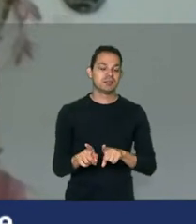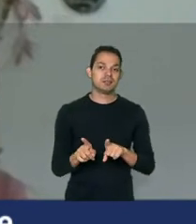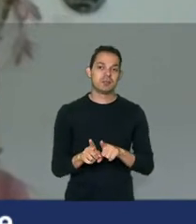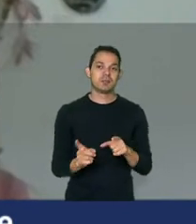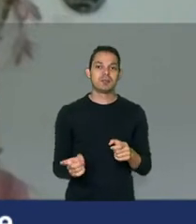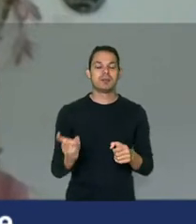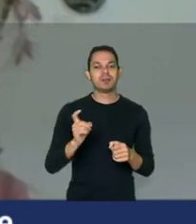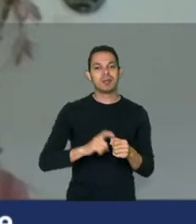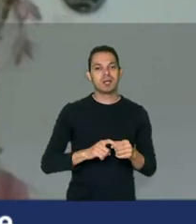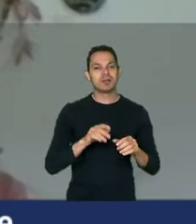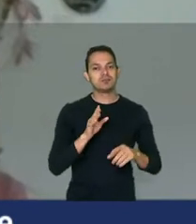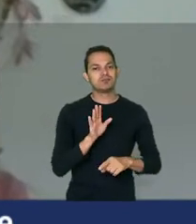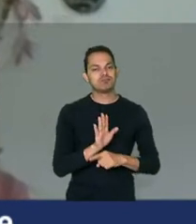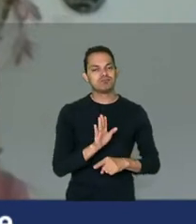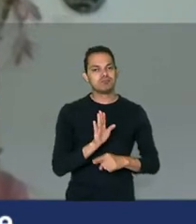PROMOVER A PROTEÇÃO E RECUPERAÇÃO, CONSERVAÇÃO E